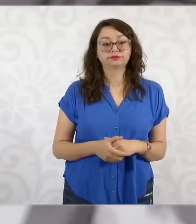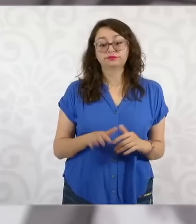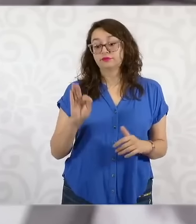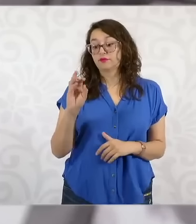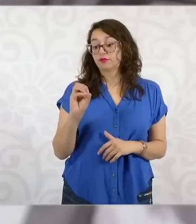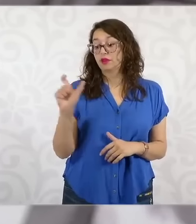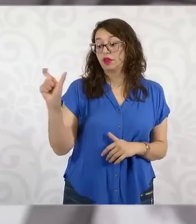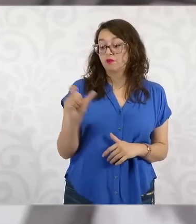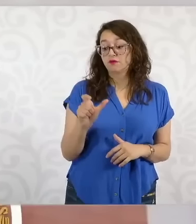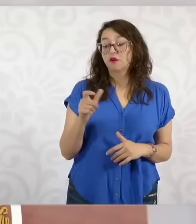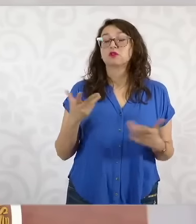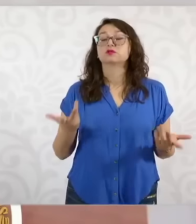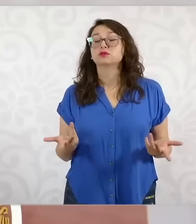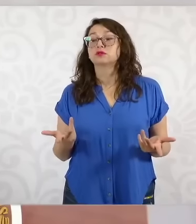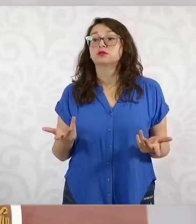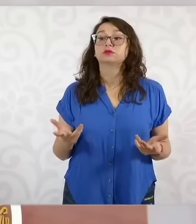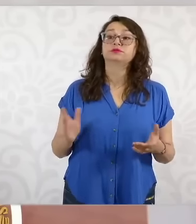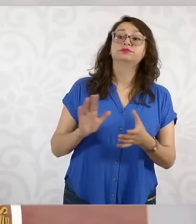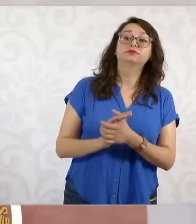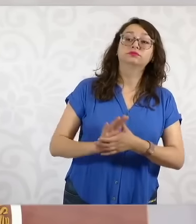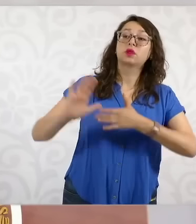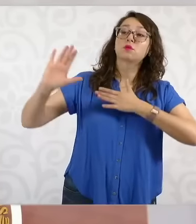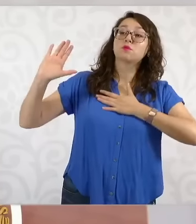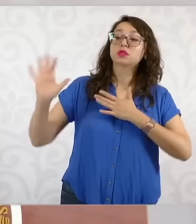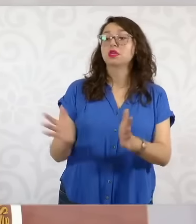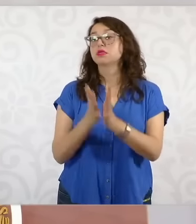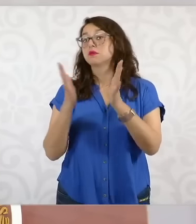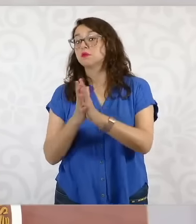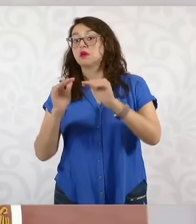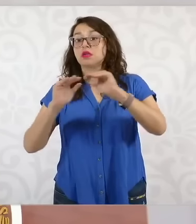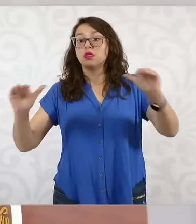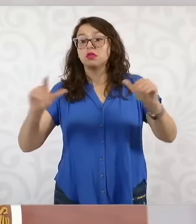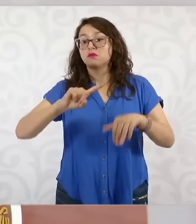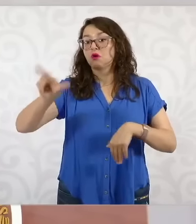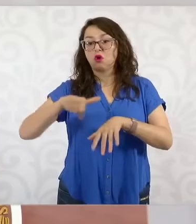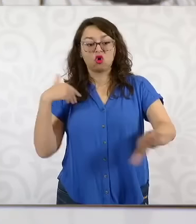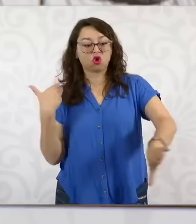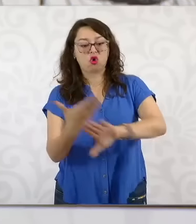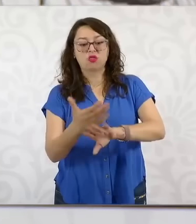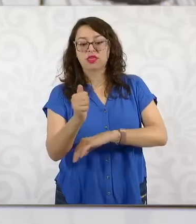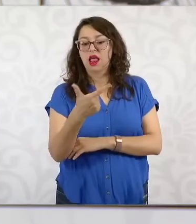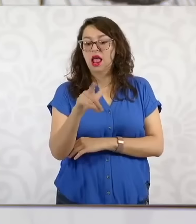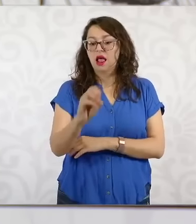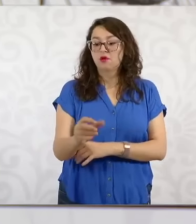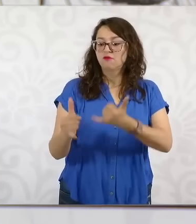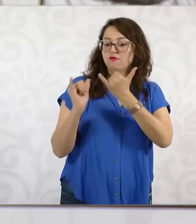de López Obrador y el fraude electoral del 2006. Y nada cambió. Es más, los hijos de su esposa